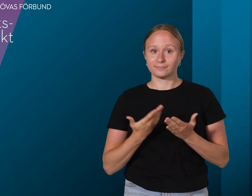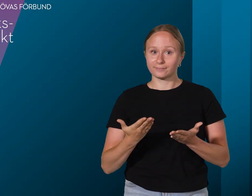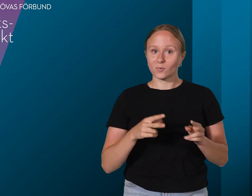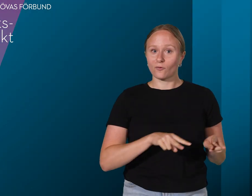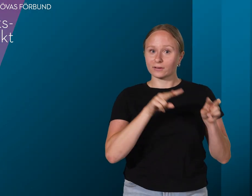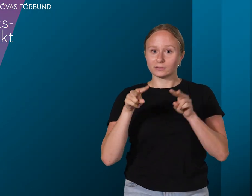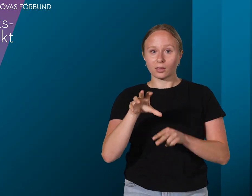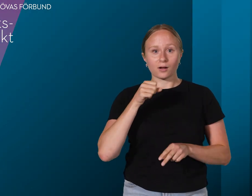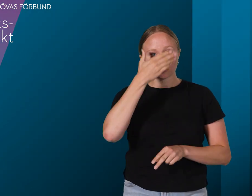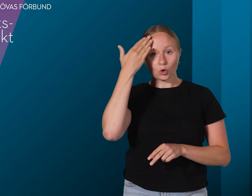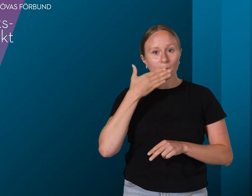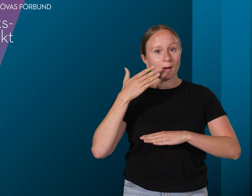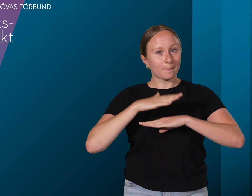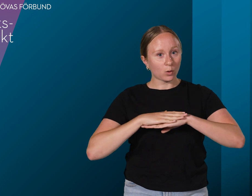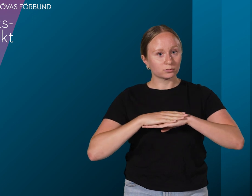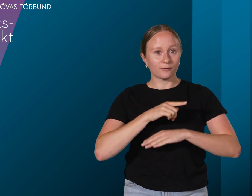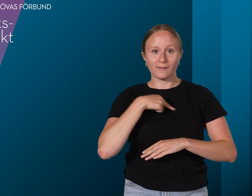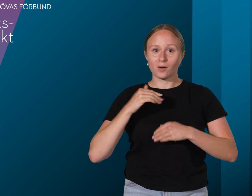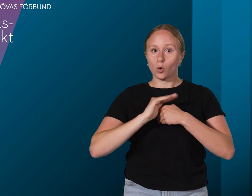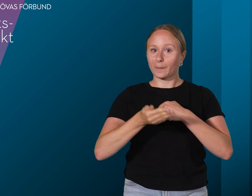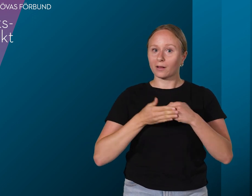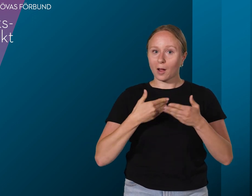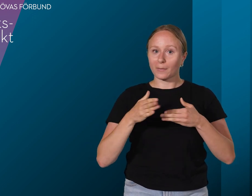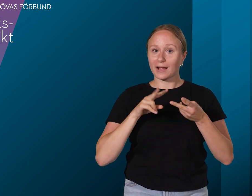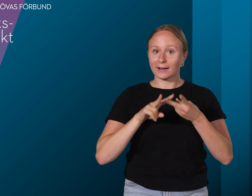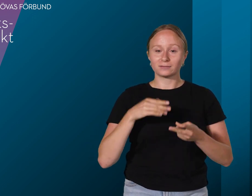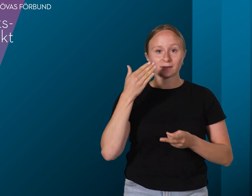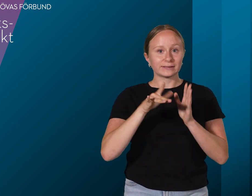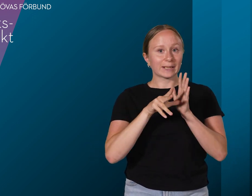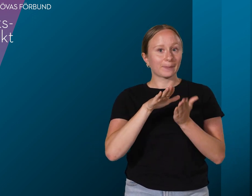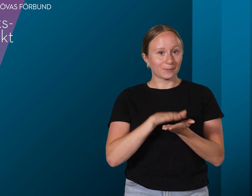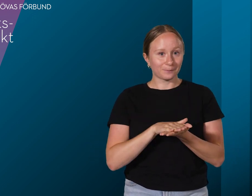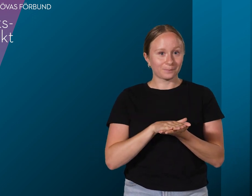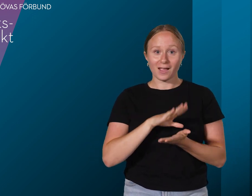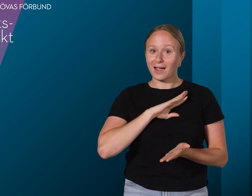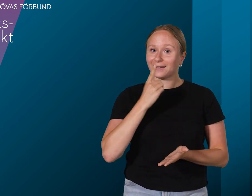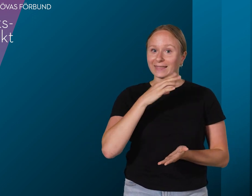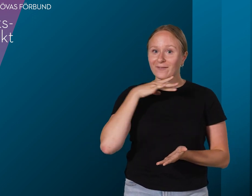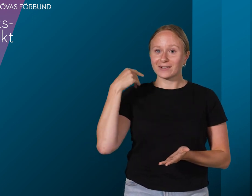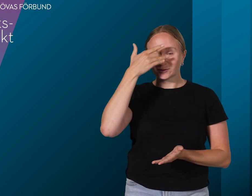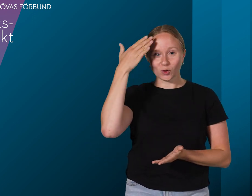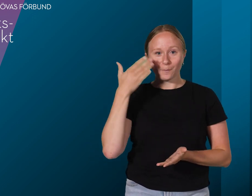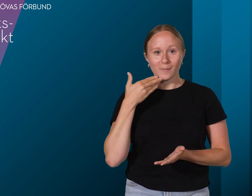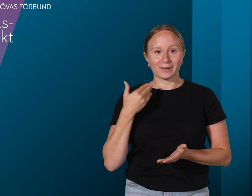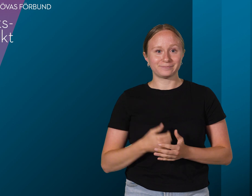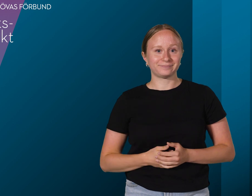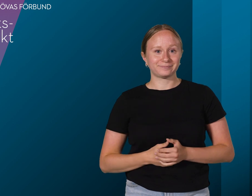Översikterna tar nu sommaruppehåll. Vi återupptar arbetet igen i september. Ha en trevlig sommar!